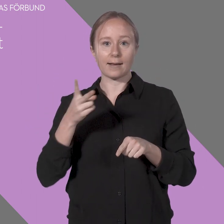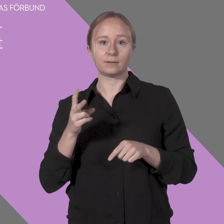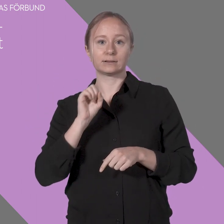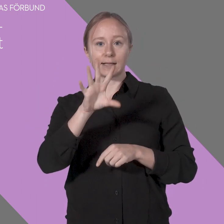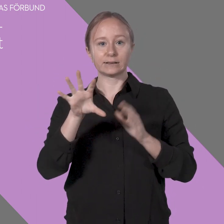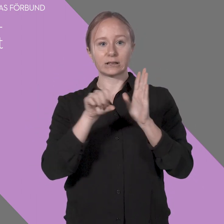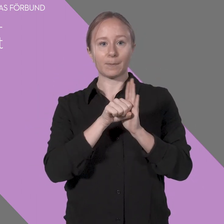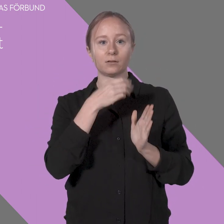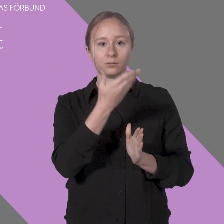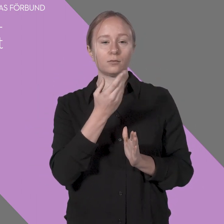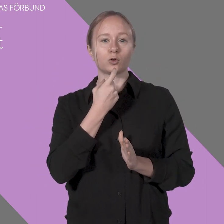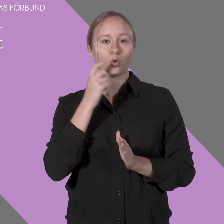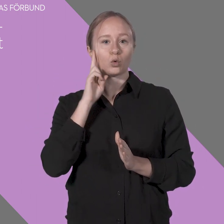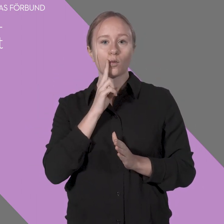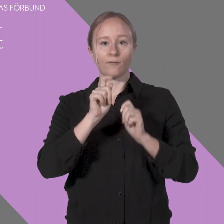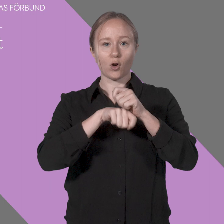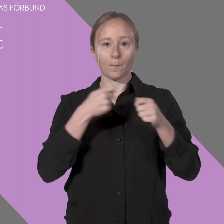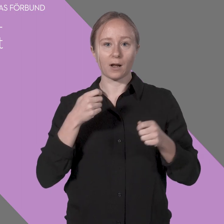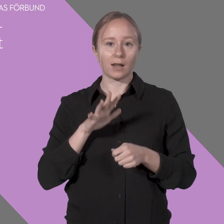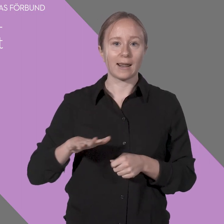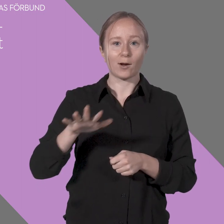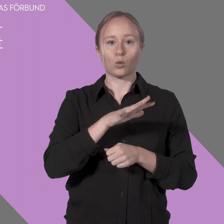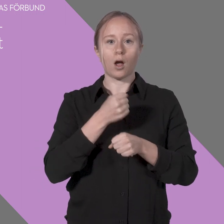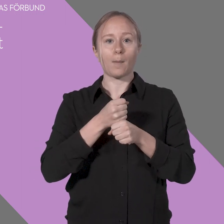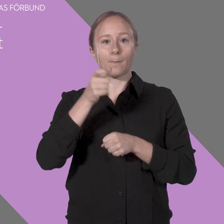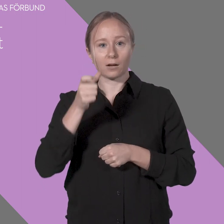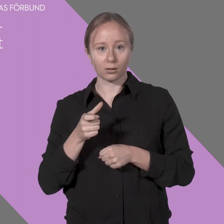eller per sms till Finlands Dövas Förbunds regionarbetare -